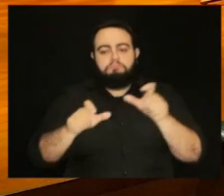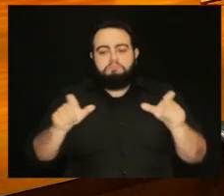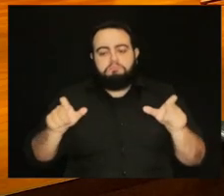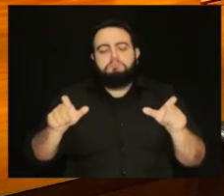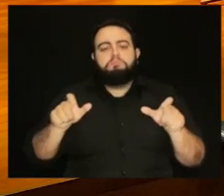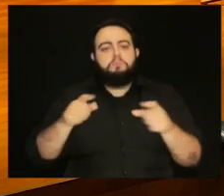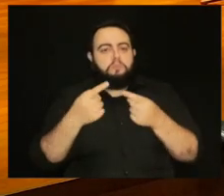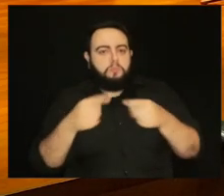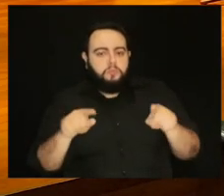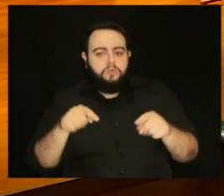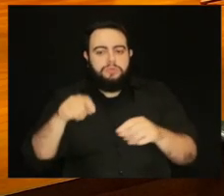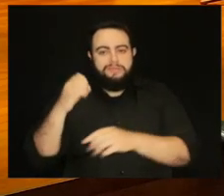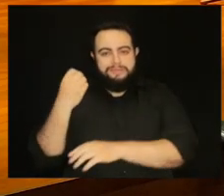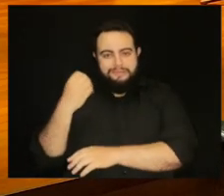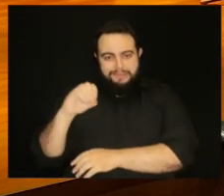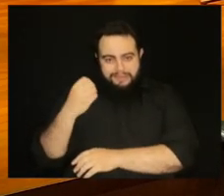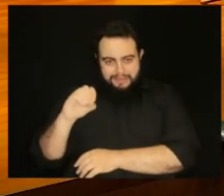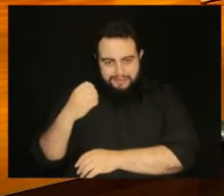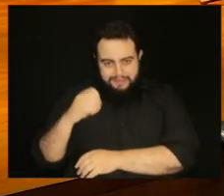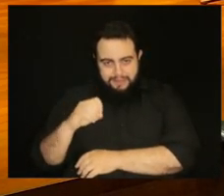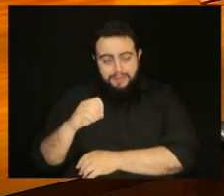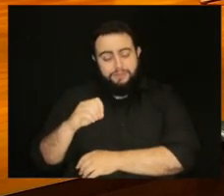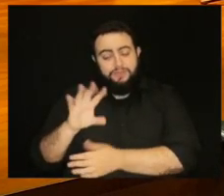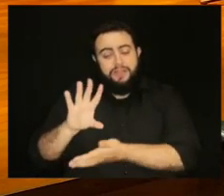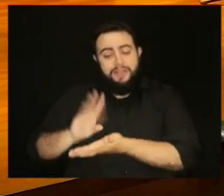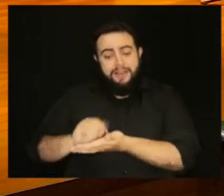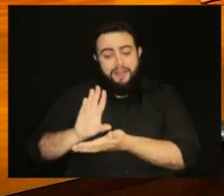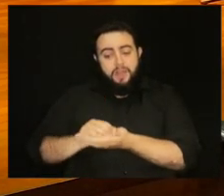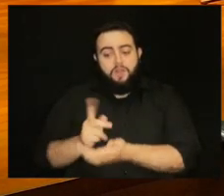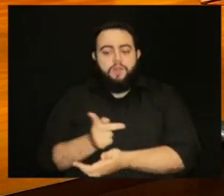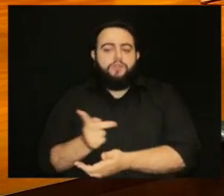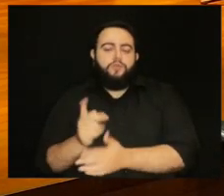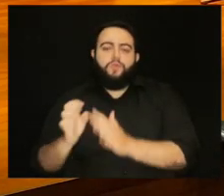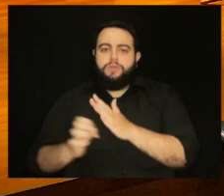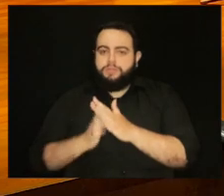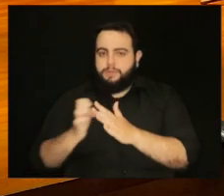falar daqui a pouco, quanto pela Odeon, que era uma gravadora do Rio de Janeiro importante. E